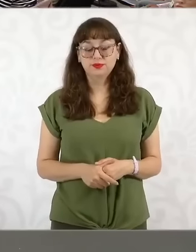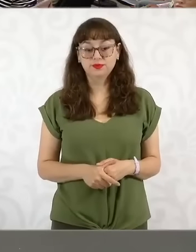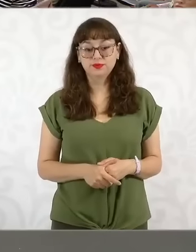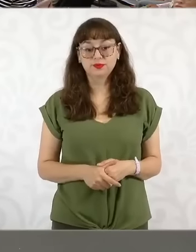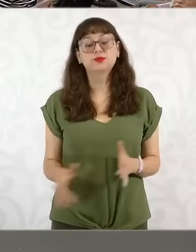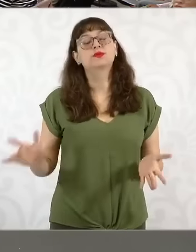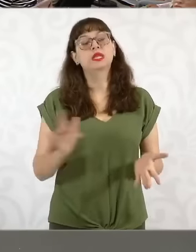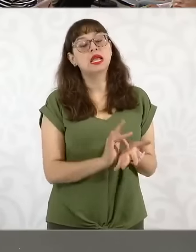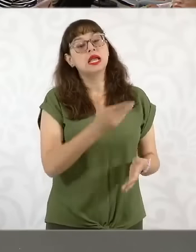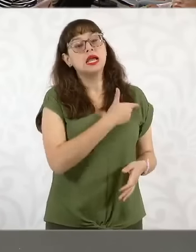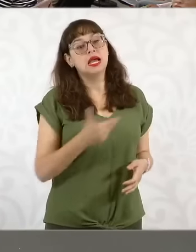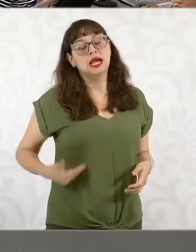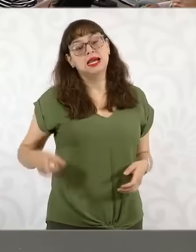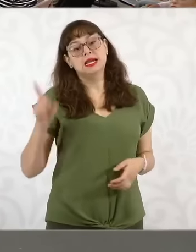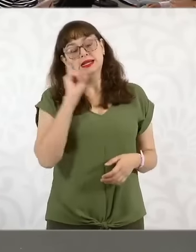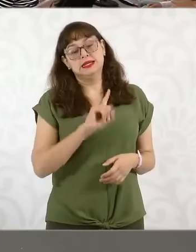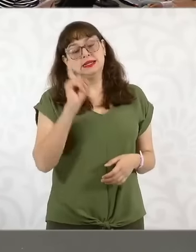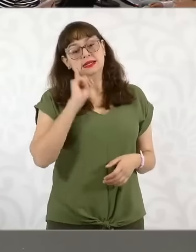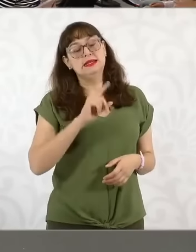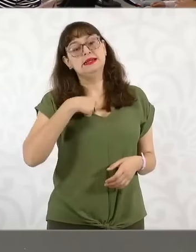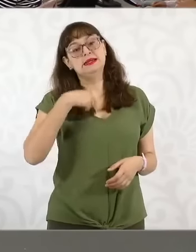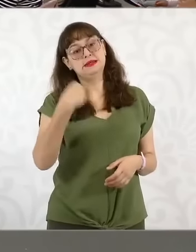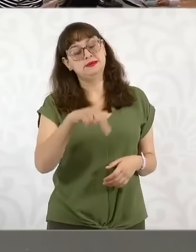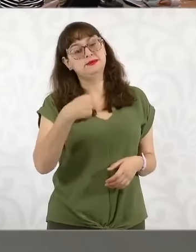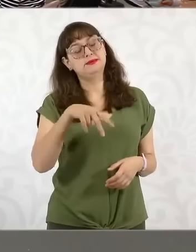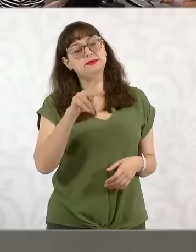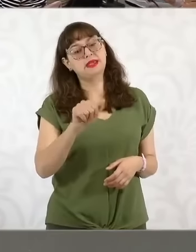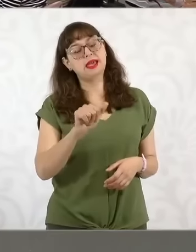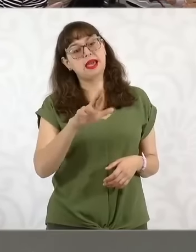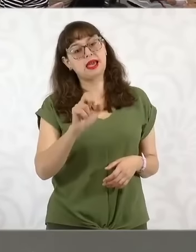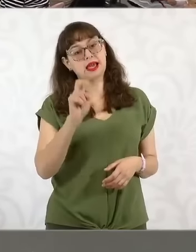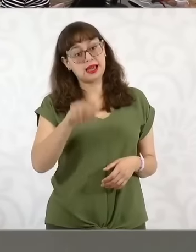Gracias, presidenta. Karen Mayesteros de Canal 11. Mi pregunta es para el secretario,